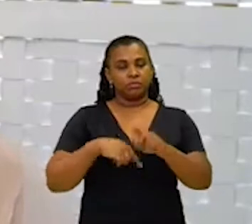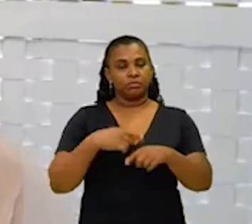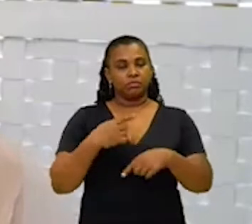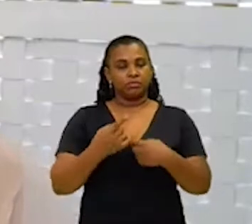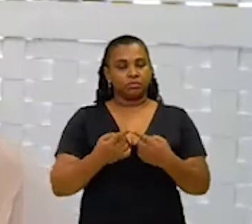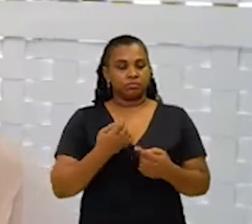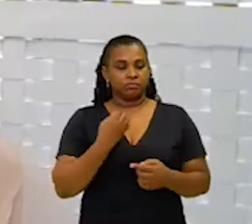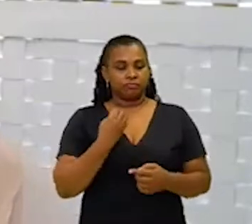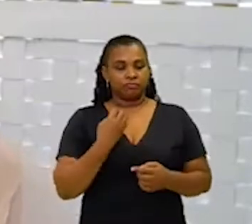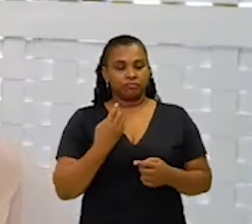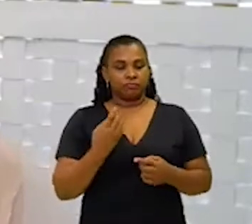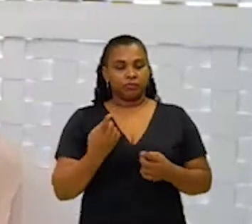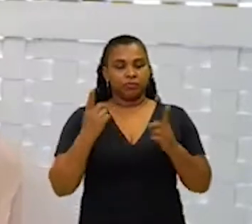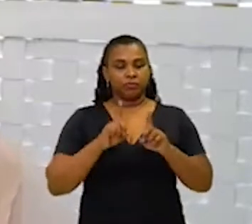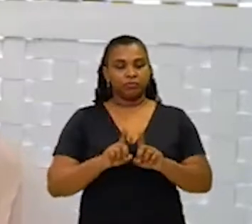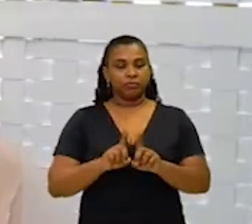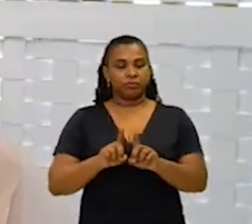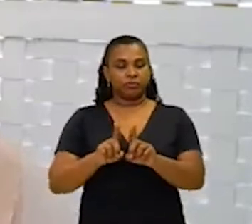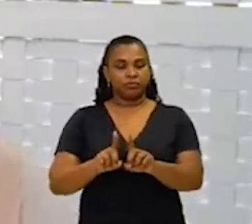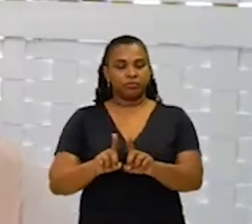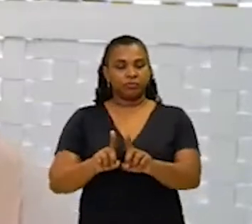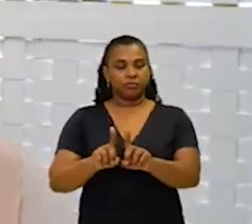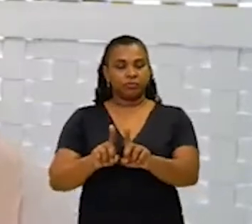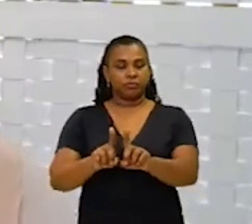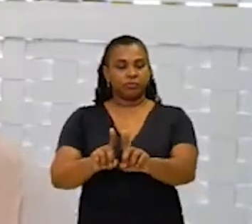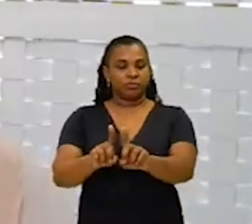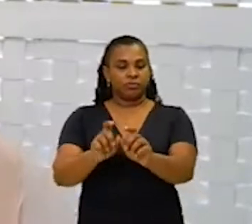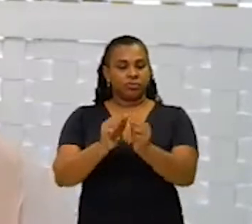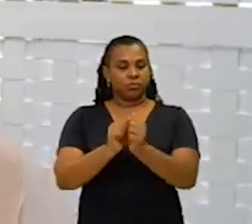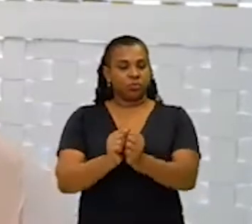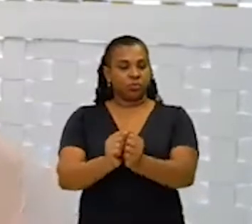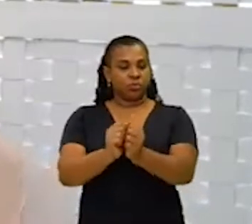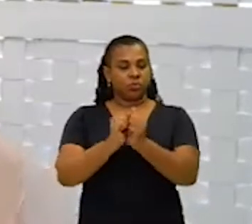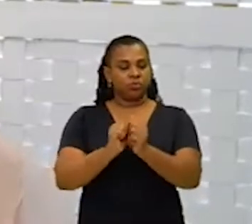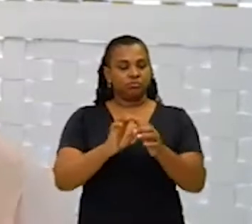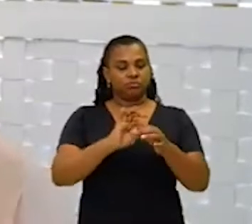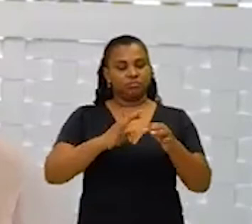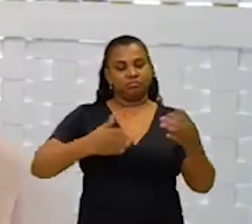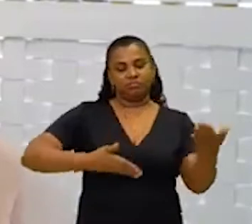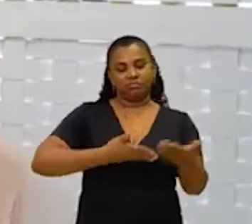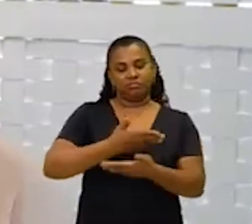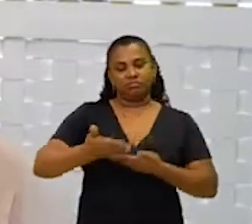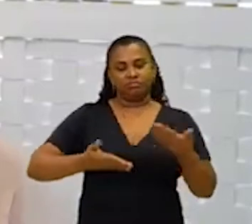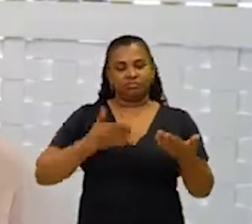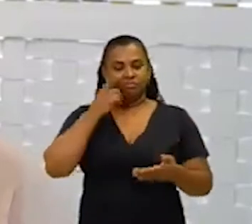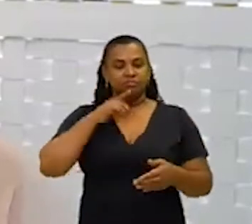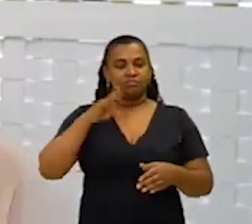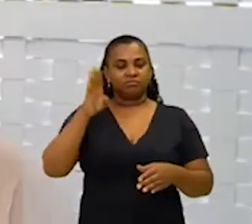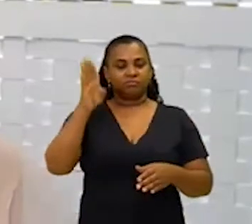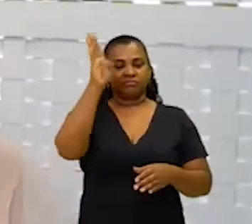solidárias solidários solidários é que nós vamos realmente fazer um país democrático aprimorar